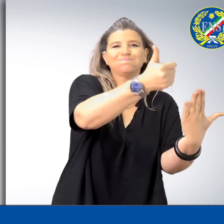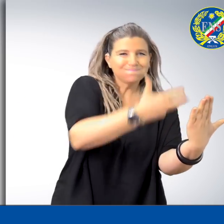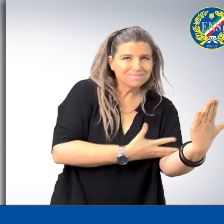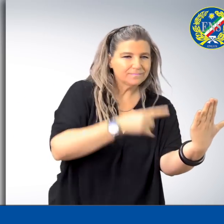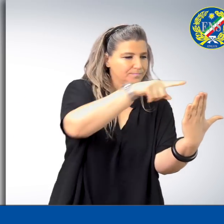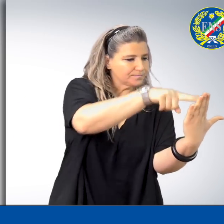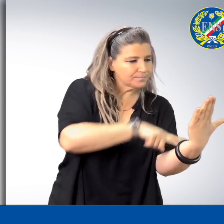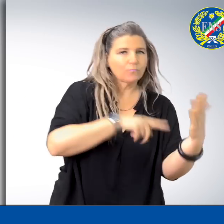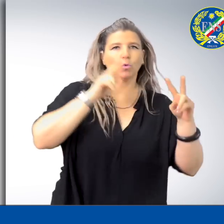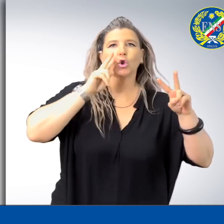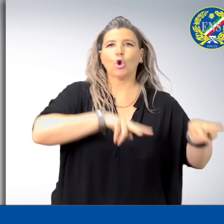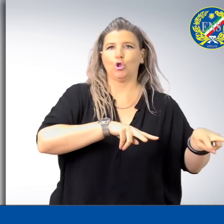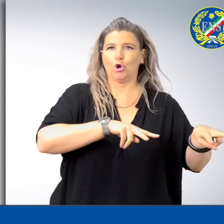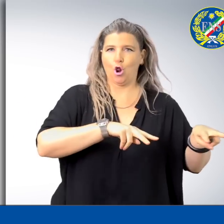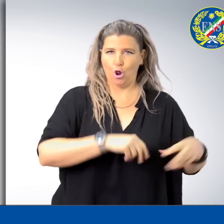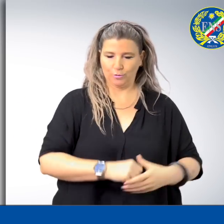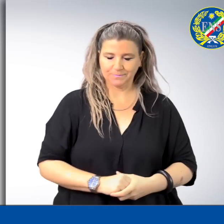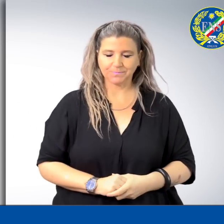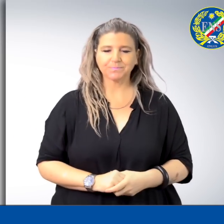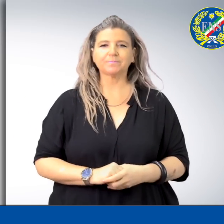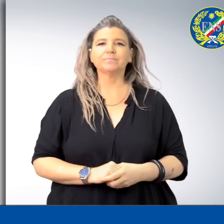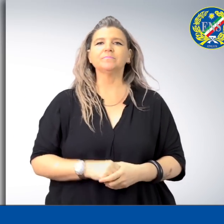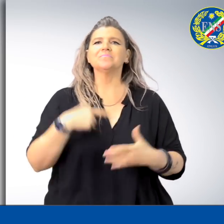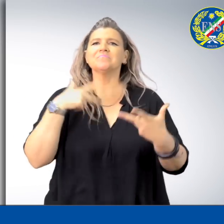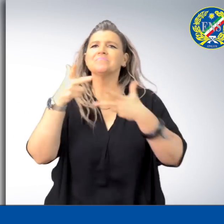e controllare il significato numero del codice.